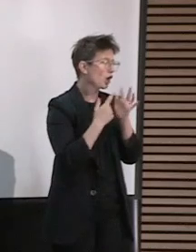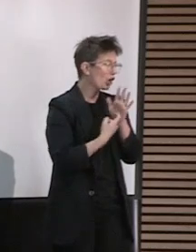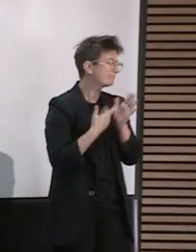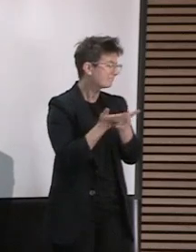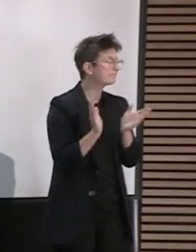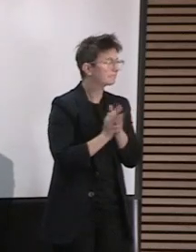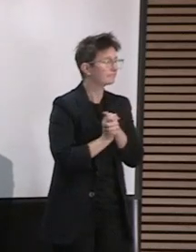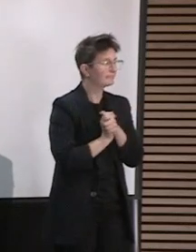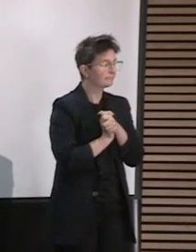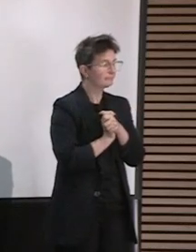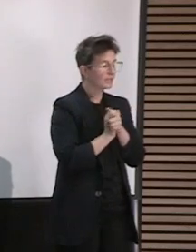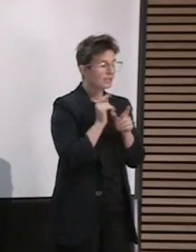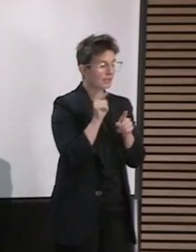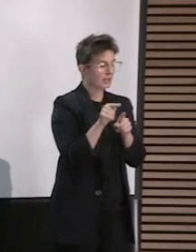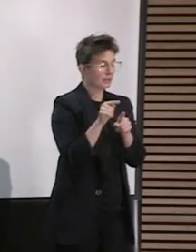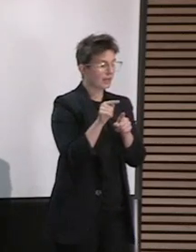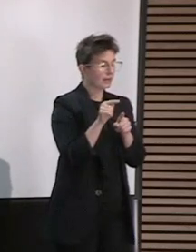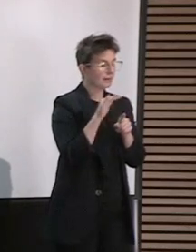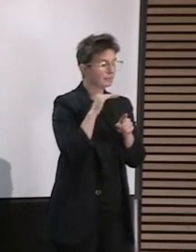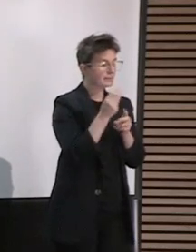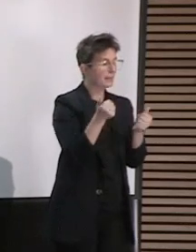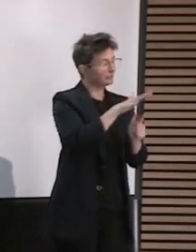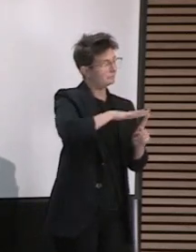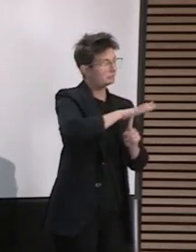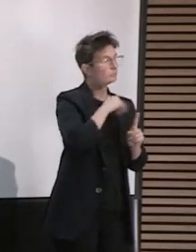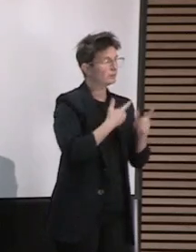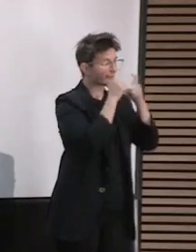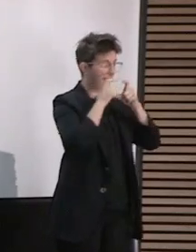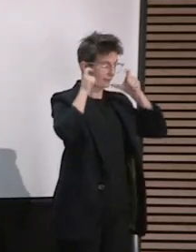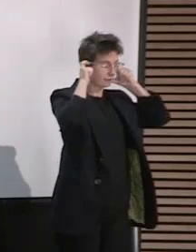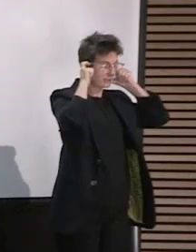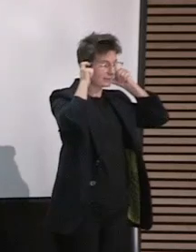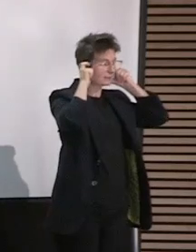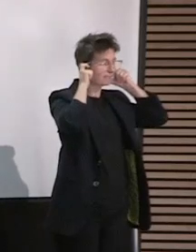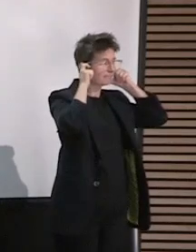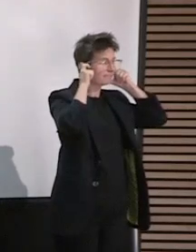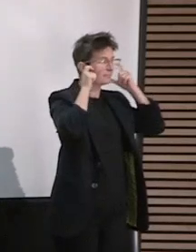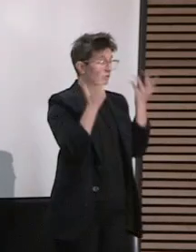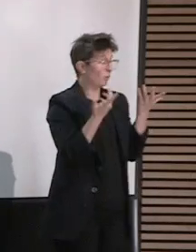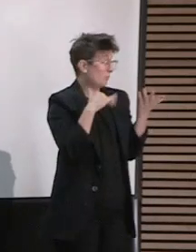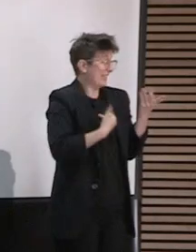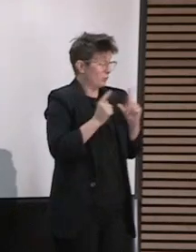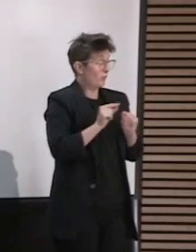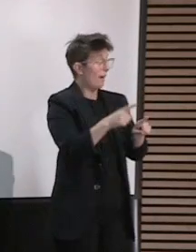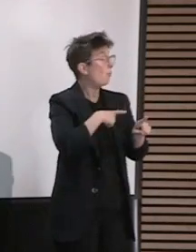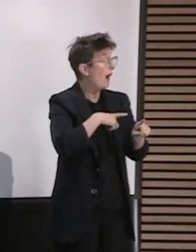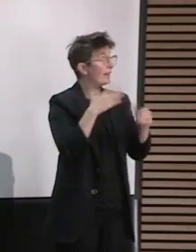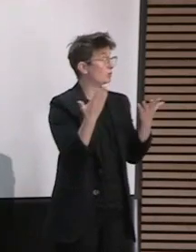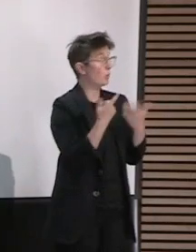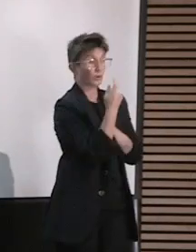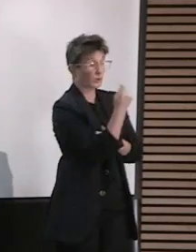nga umanga. Ki te whakatuwhera engari ko taatau mahi maatau mo